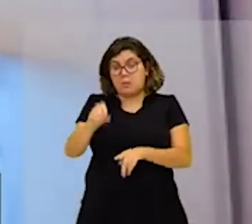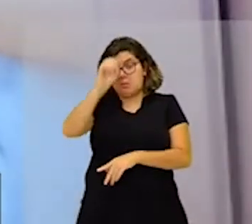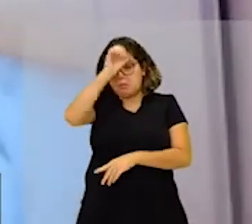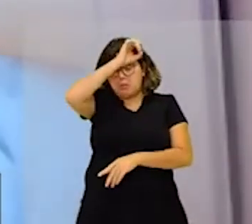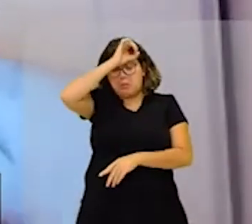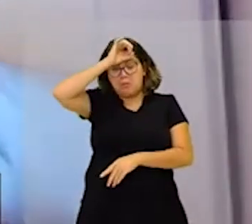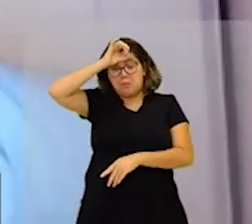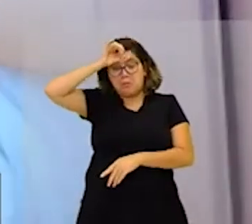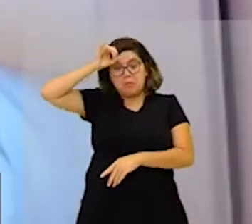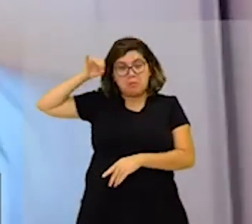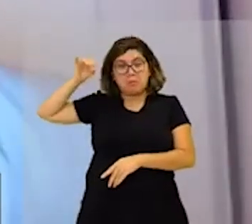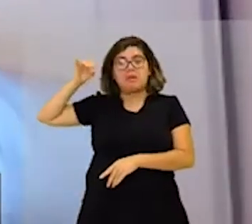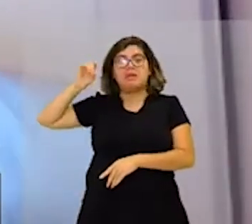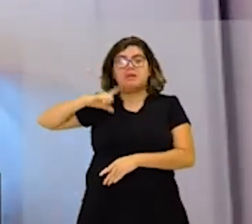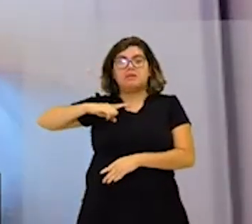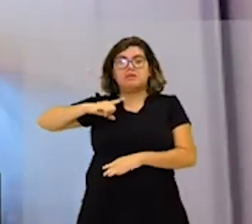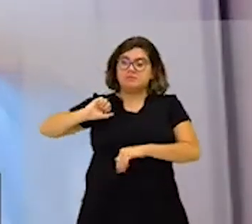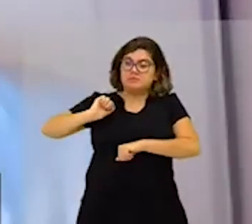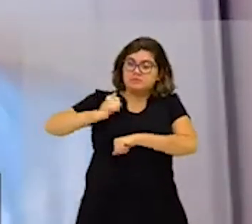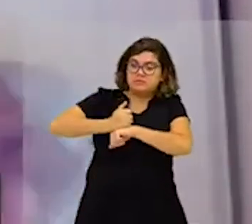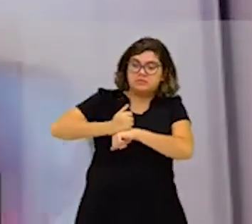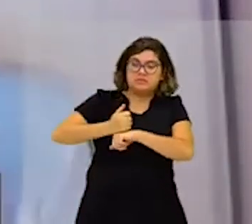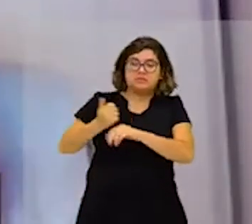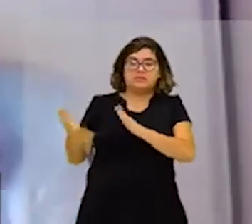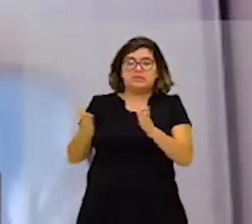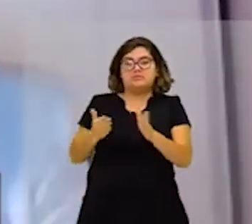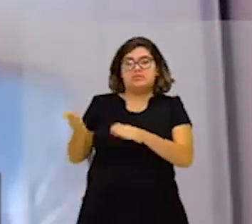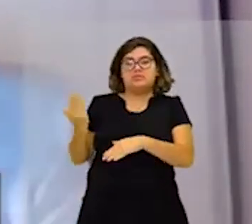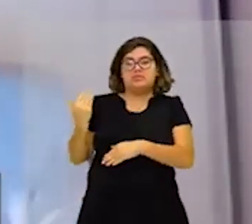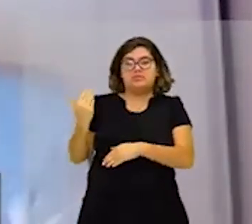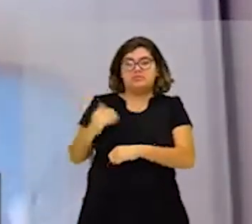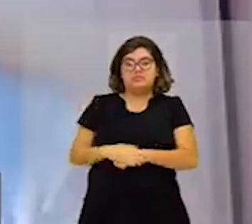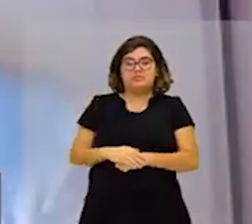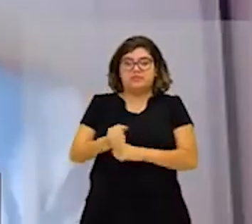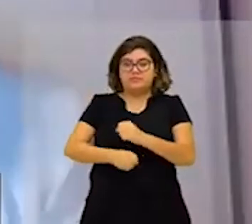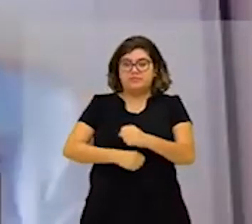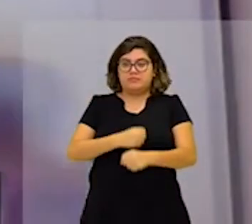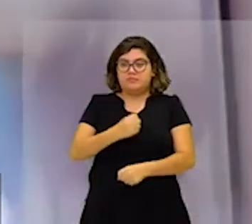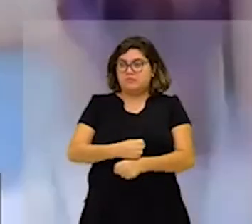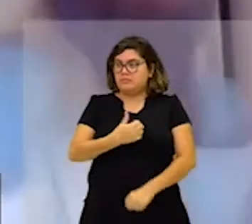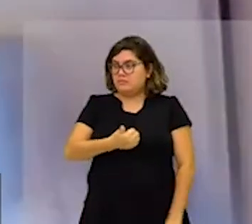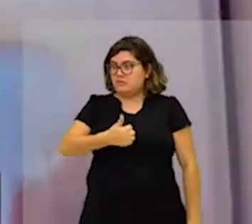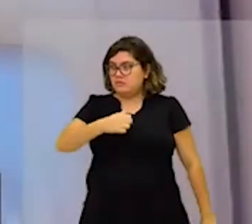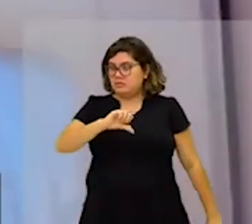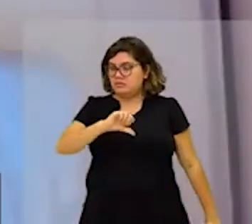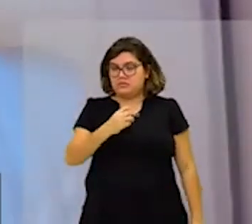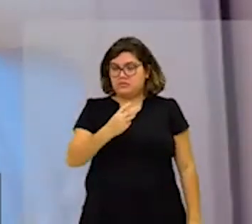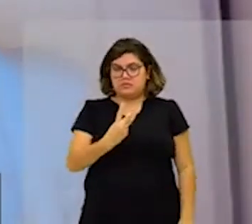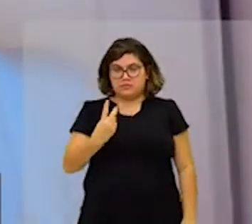dos cidadãos brasileiros naquela época naquele período em 1881 é que vão se concretizar essas